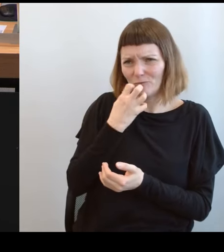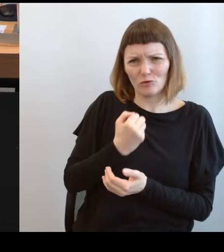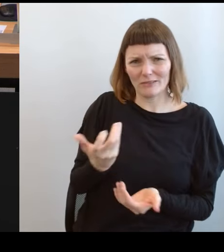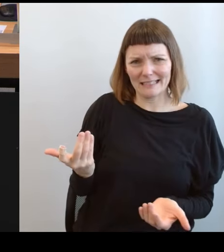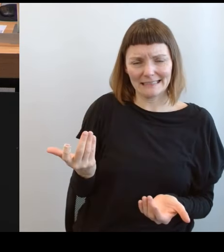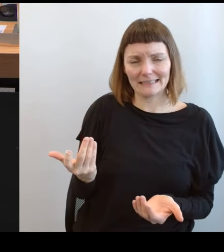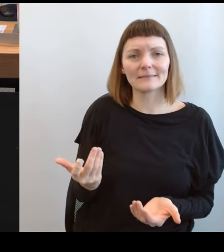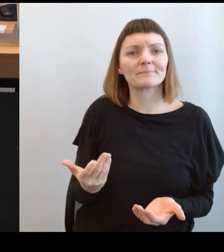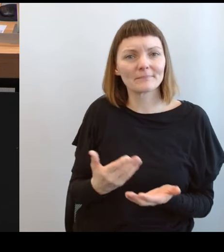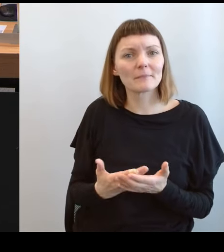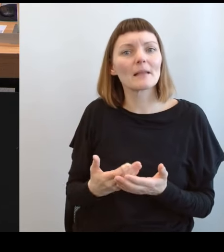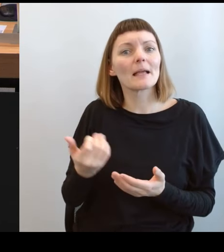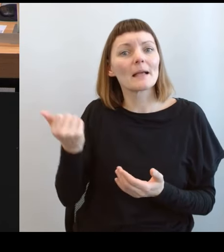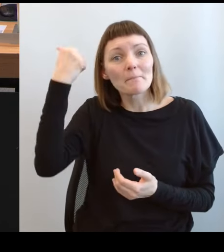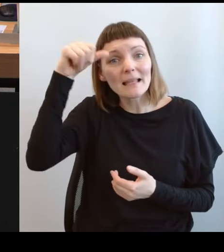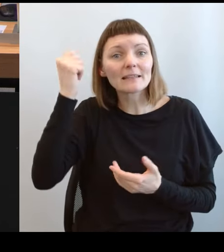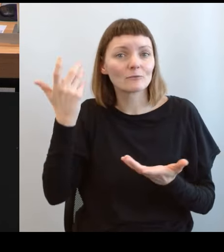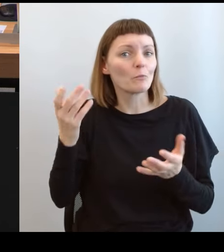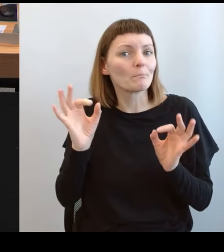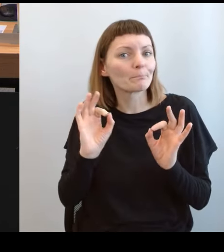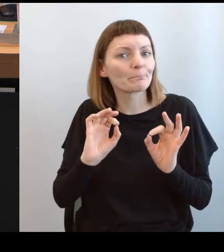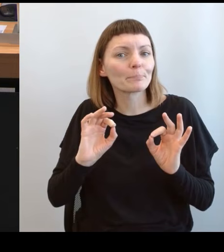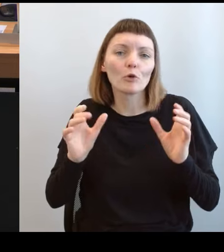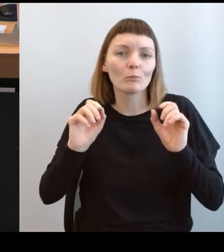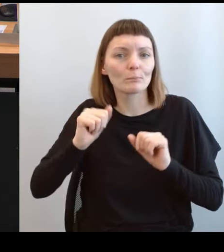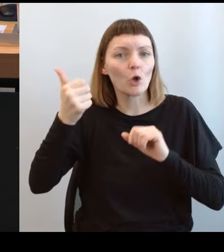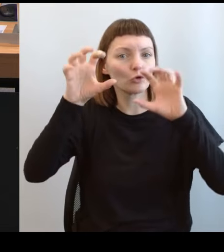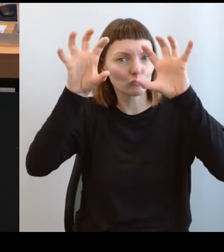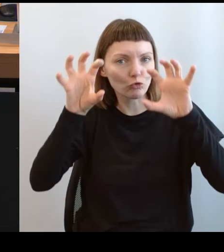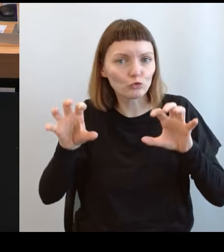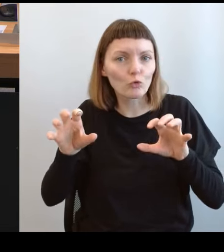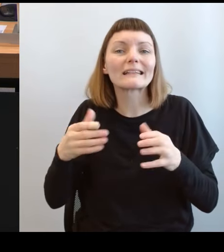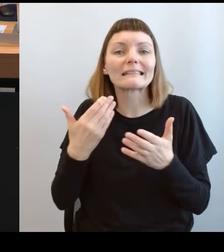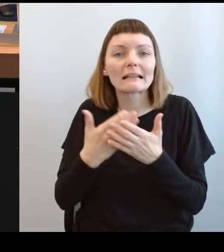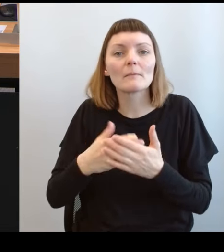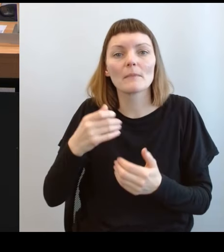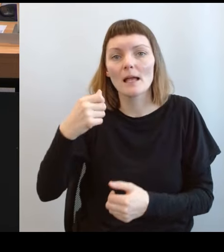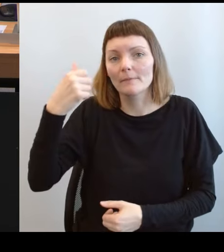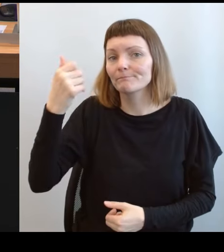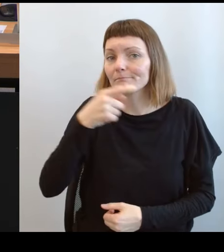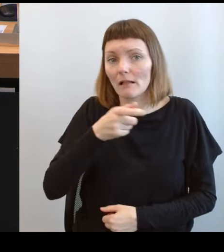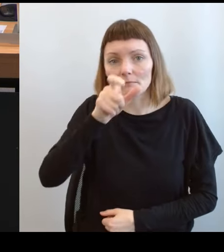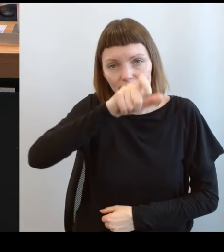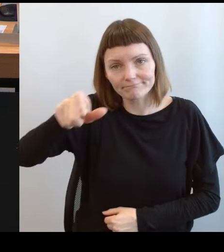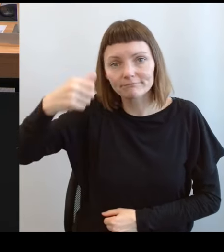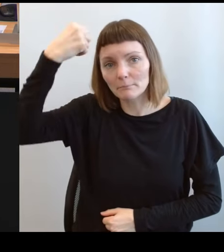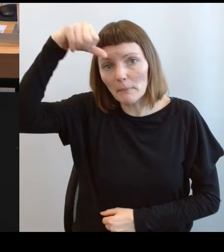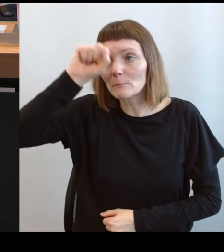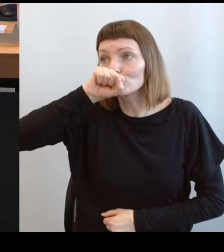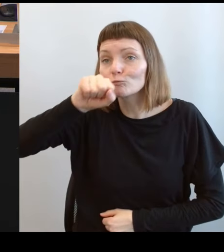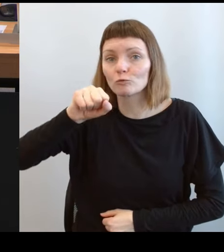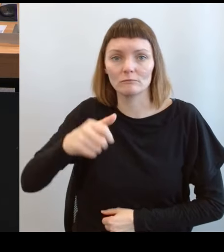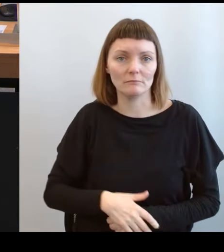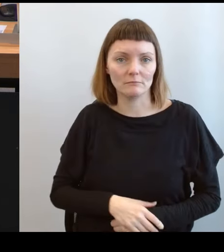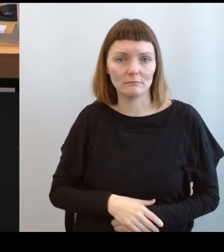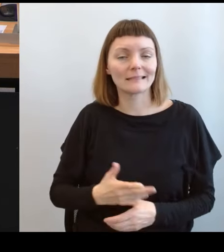Auch deshalb muss es im Interesse der Stadt sein, hier Maßnahmen für einen ökologischen und stadtverträglichen Tourismus zu fördern.